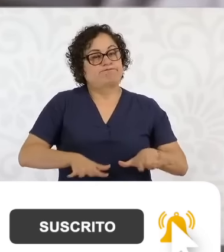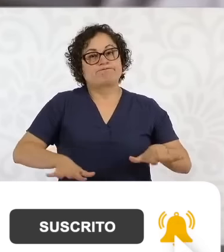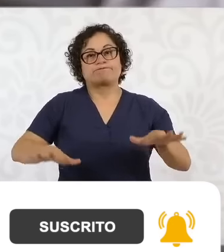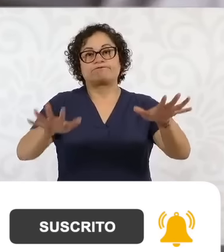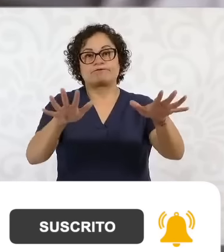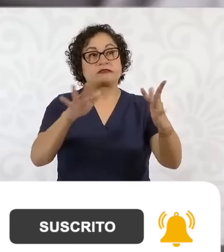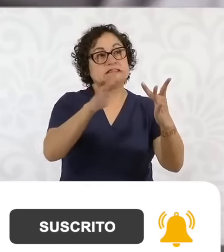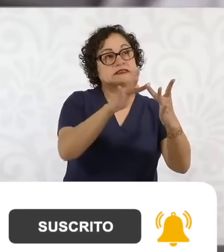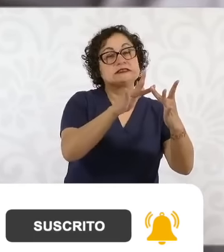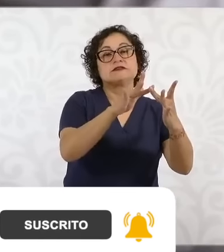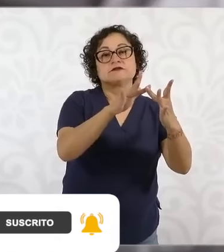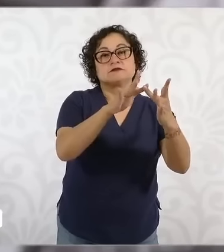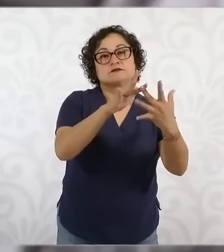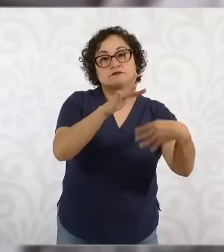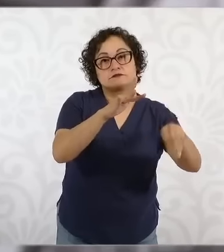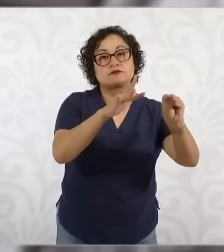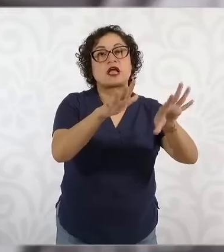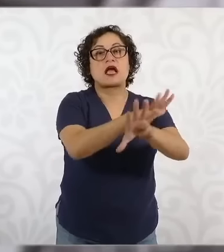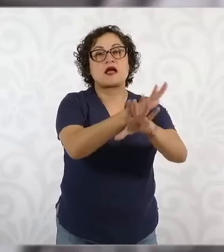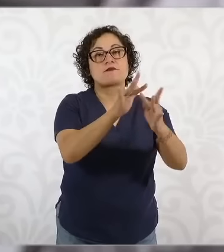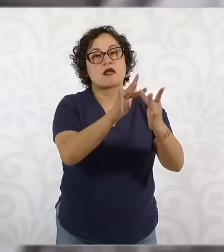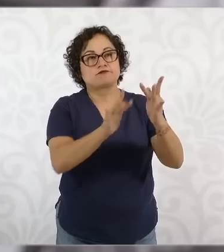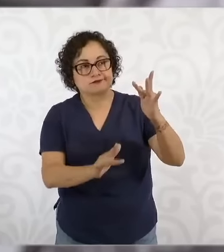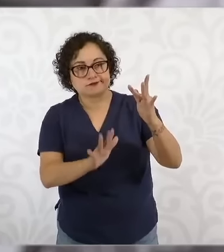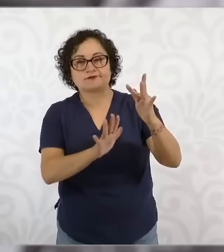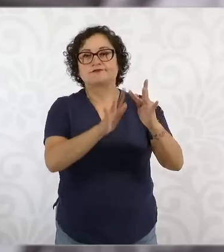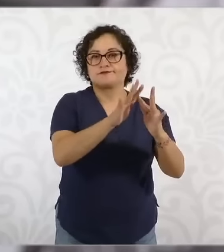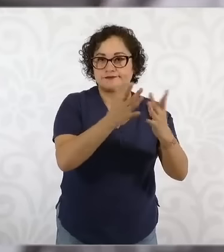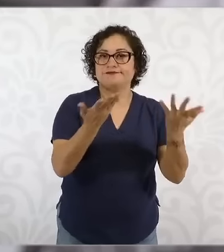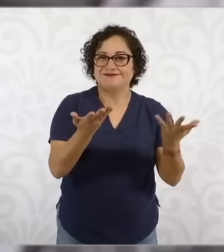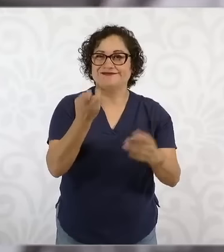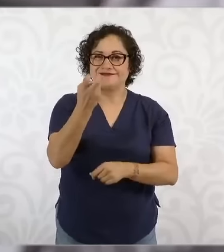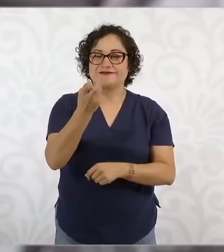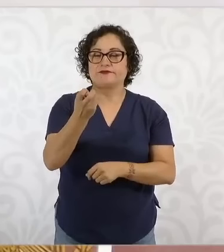que se repotencían. Eh, lo más importante y lo que comenta la presidenta es que parte de este